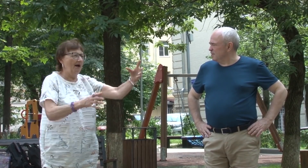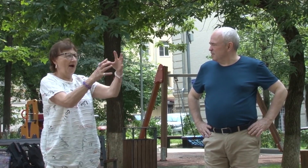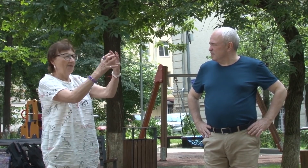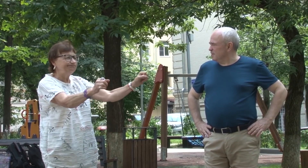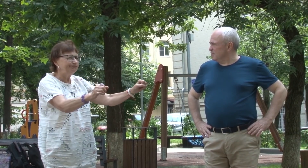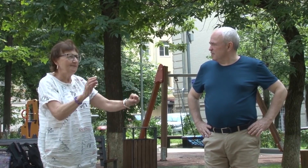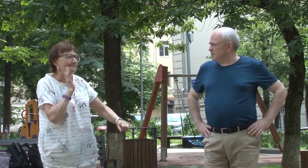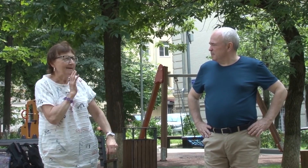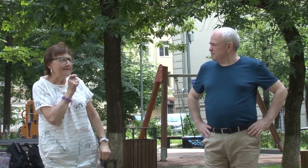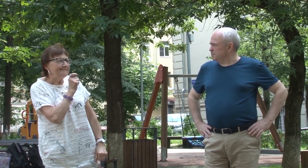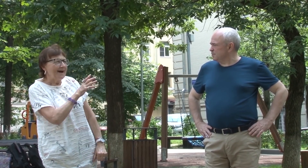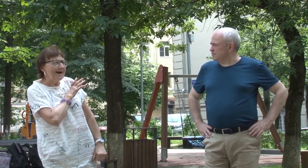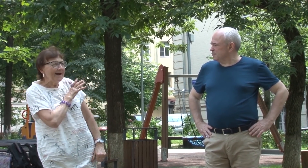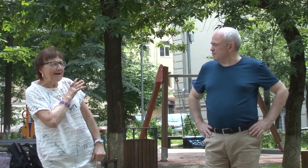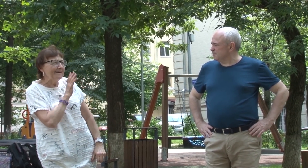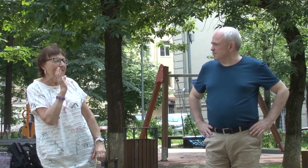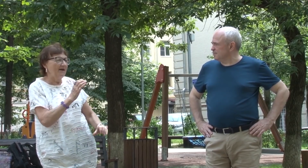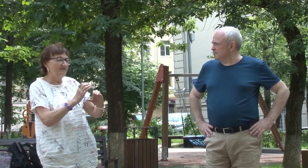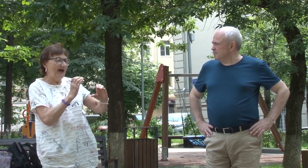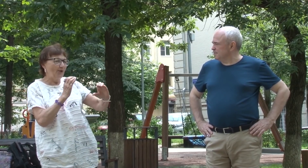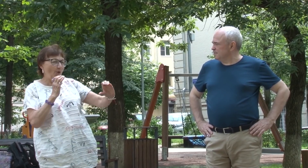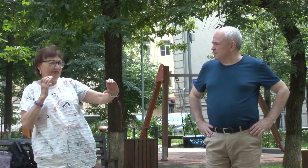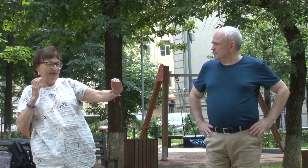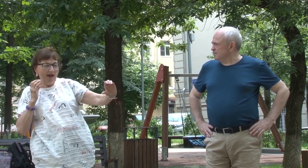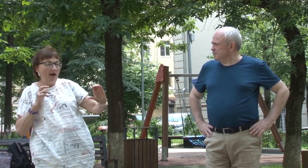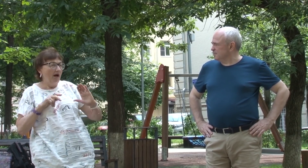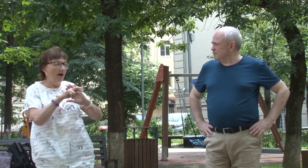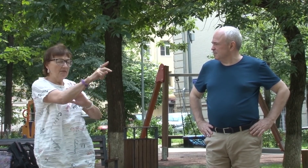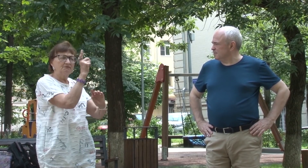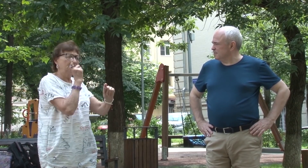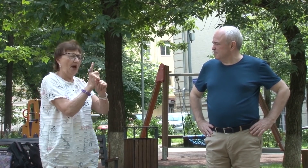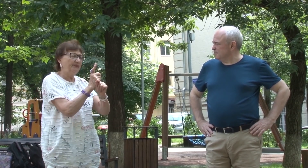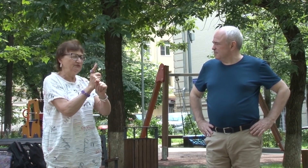а в первых вагонах часто все расхватывали. Мама думала, как быть. Пройти сквозь вагоны нельзя было.